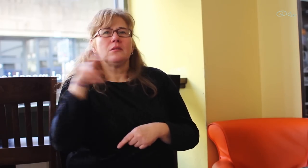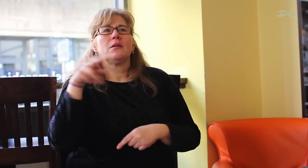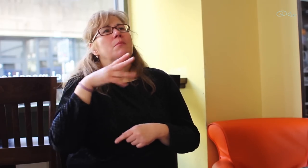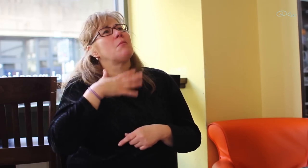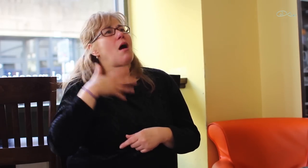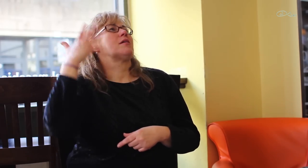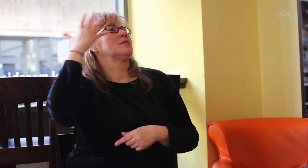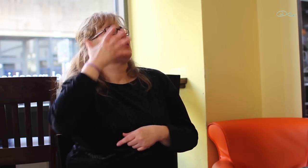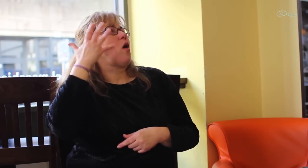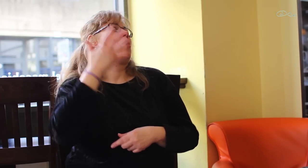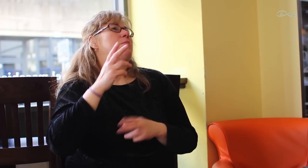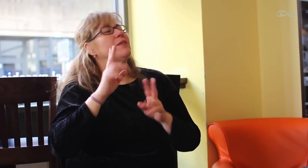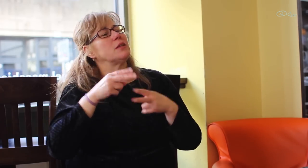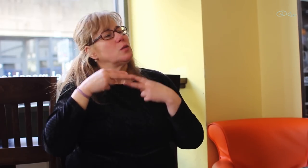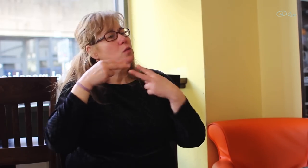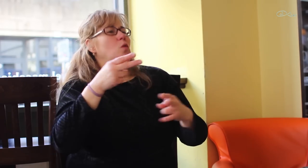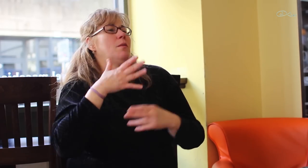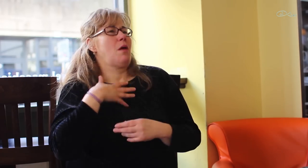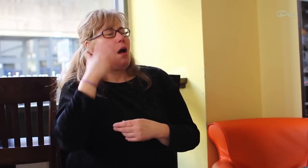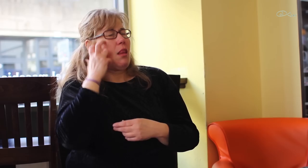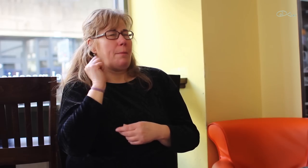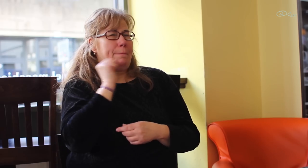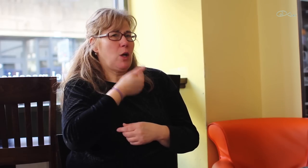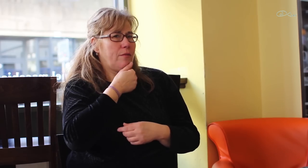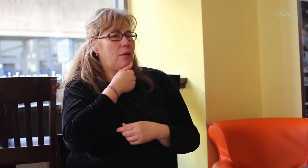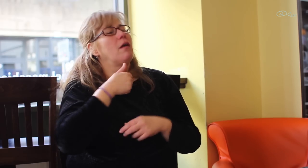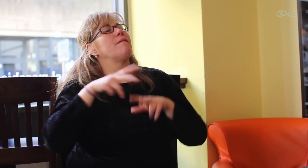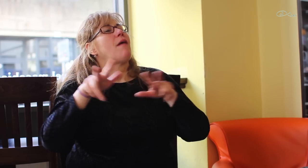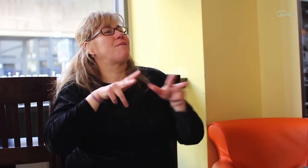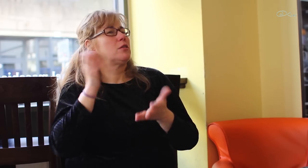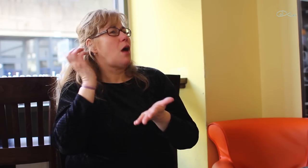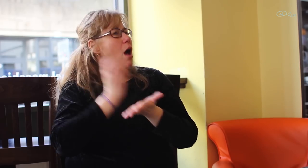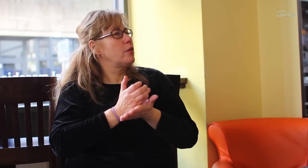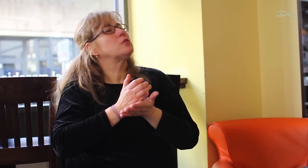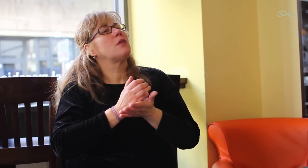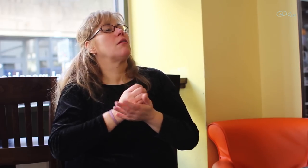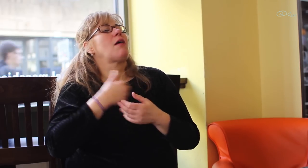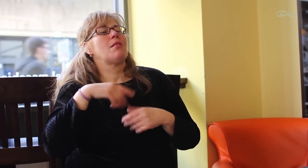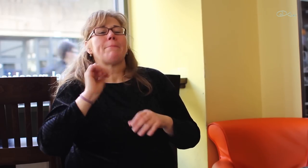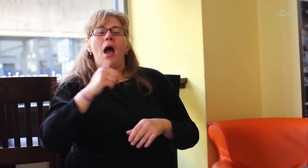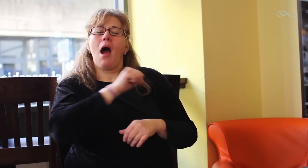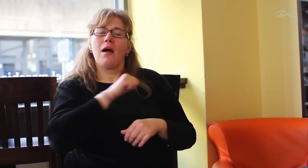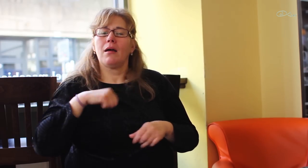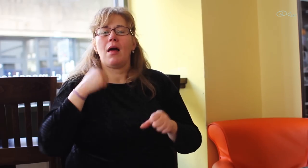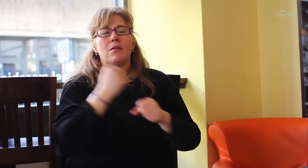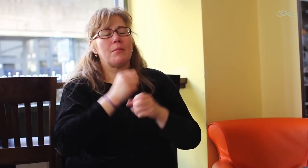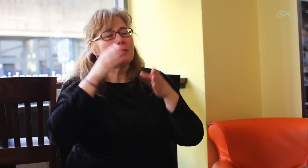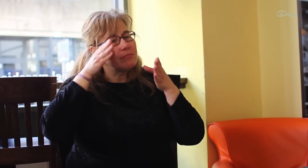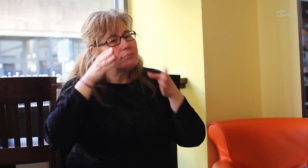Mein Traum wäre es, wieder in meinem alten Beruf zu arbeiten, Verwaltungsangestellte. Da kann ich mich in Ruhe auf meine Arbeit konzentrieren.